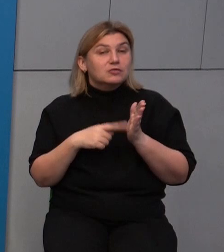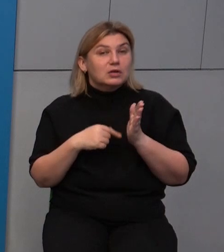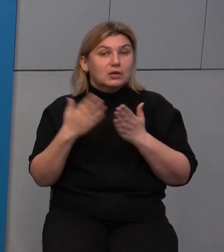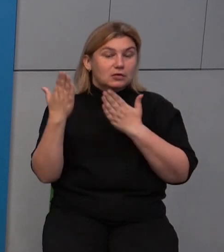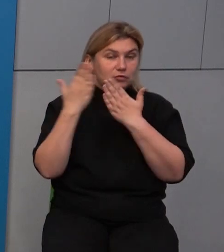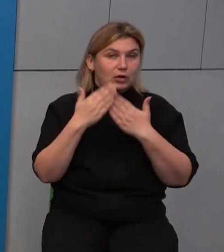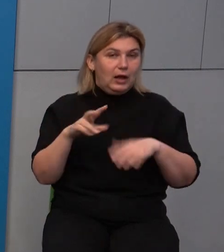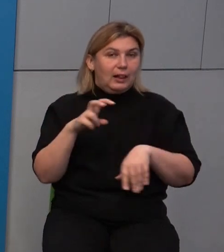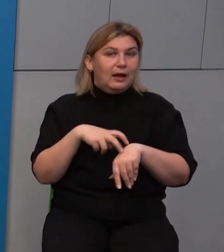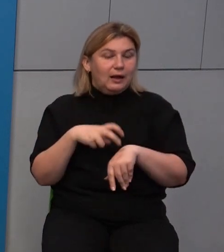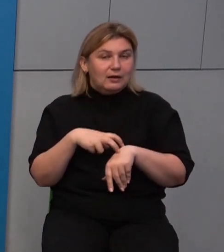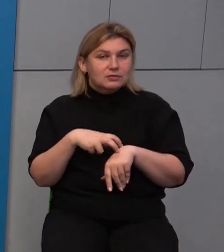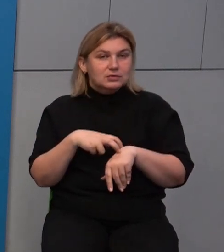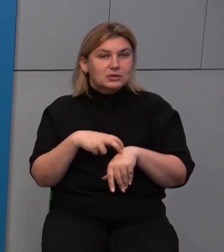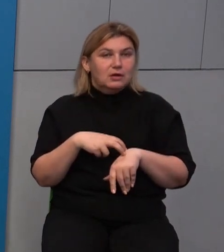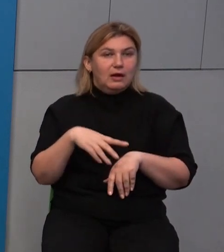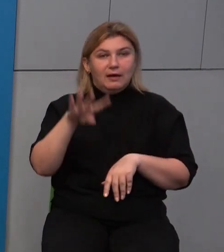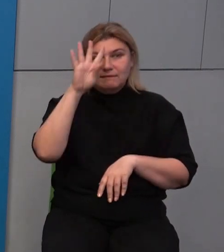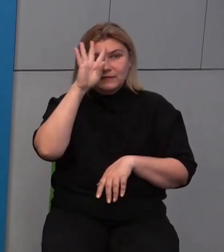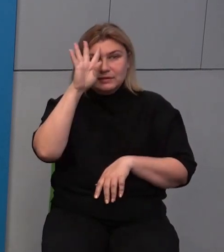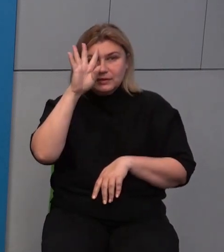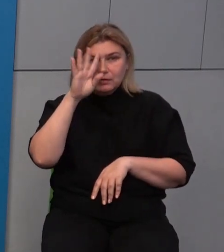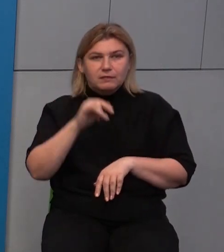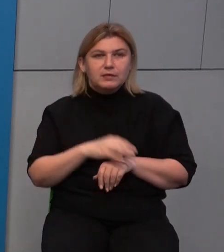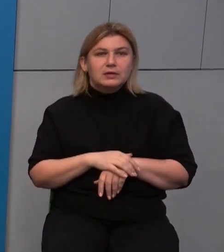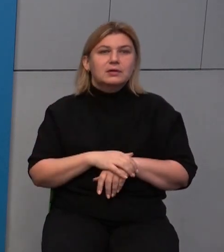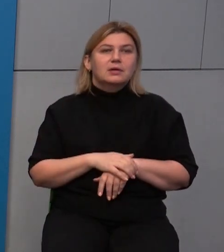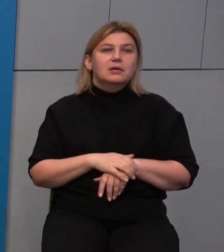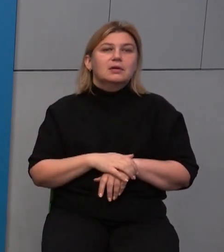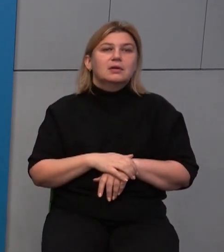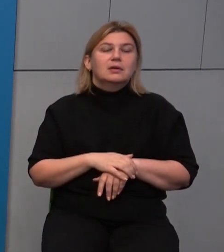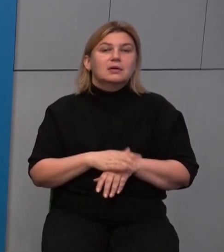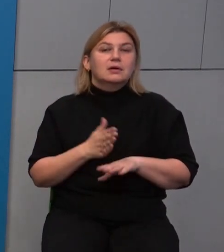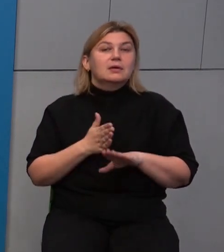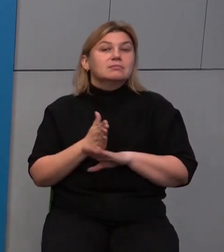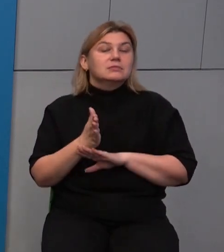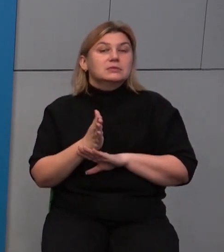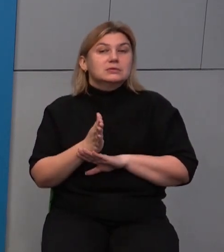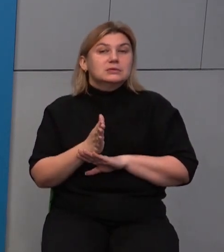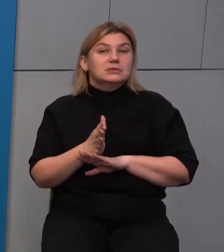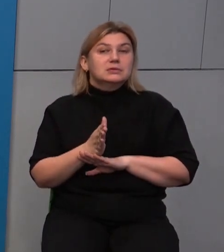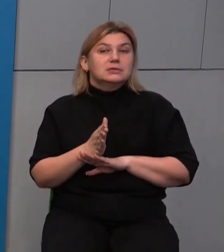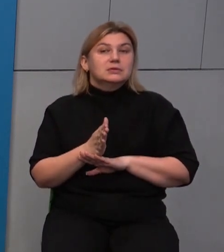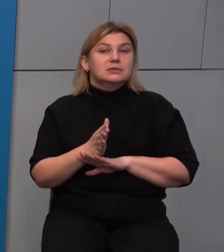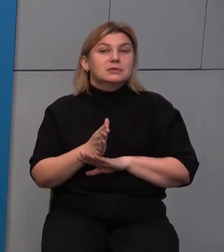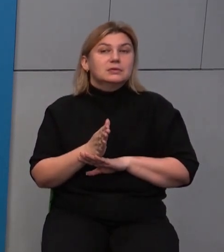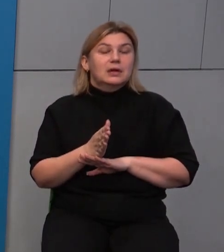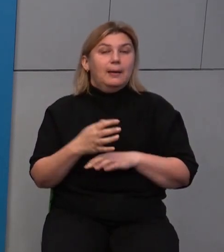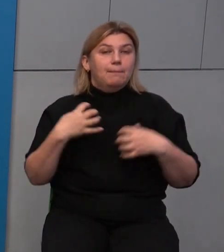przez lekarzy, przez fizyków, przez biologów.